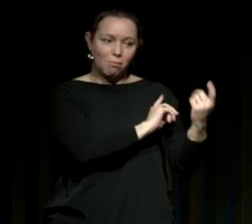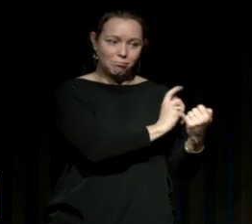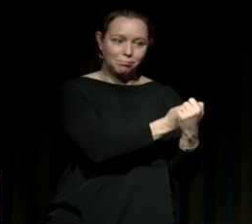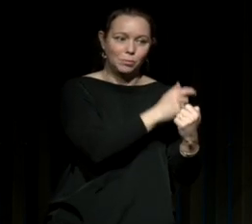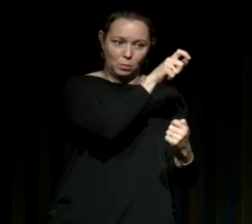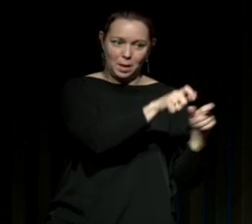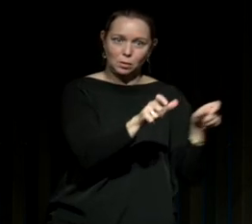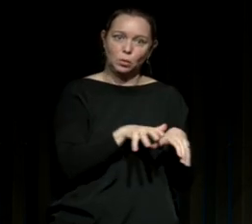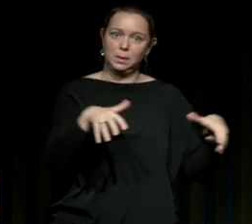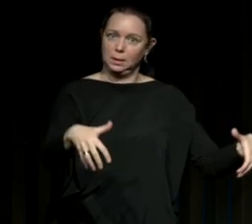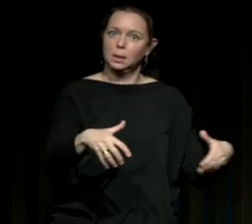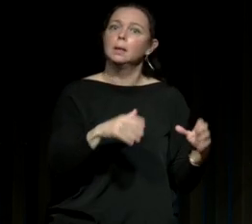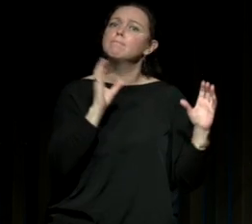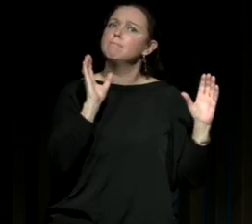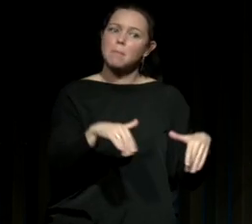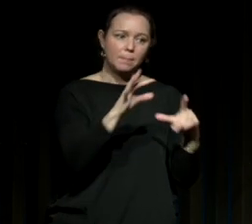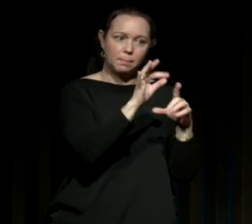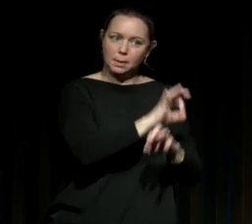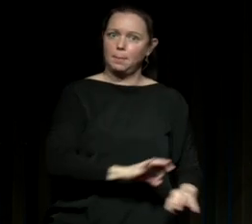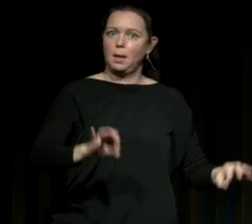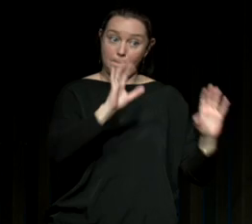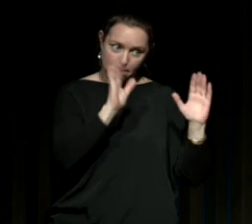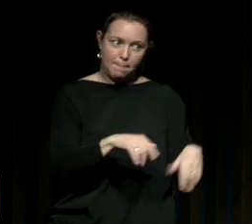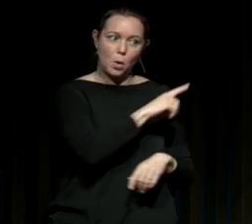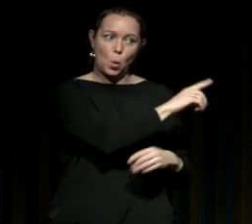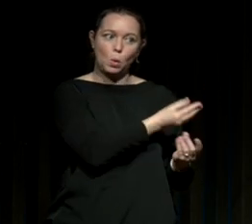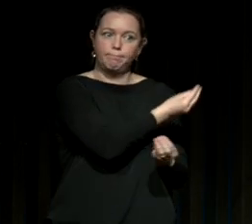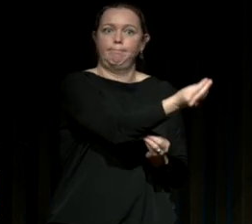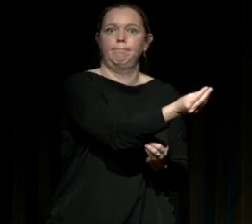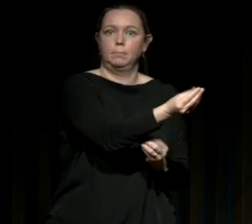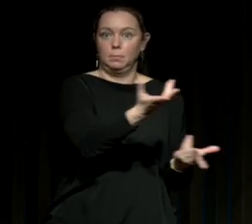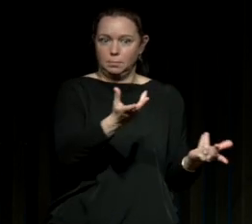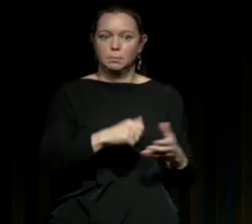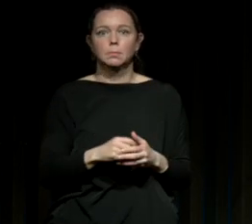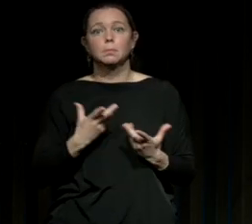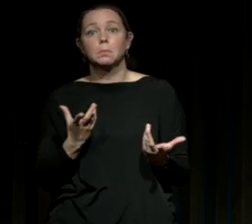mais même s'ils ne sont pas diabétiques qu'on espère qu'on pourra éventuellement avoir accès